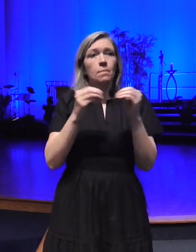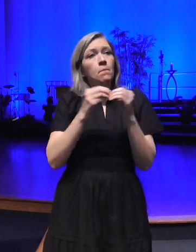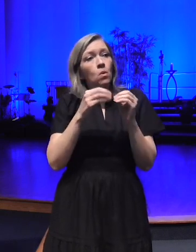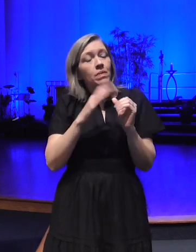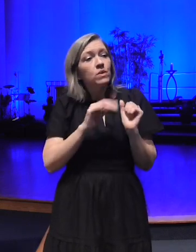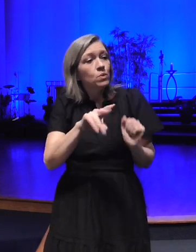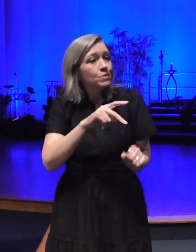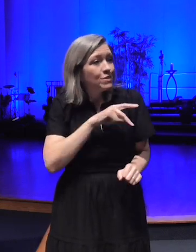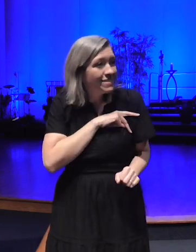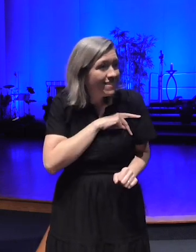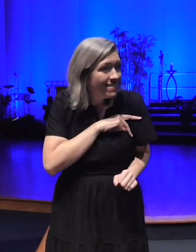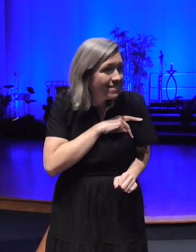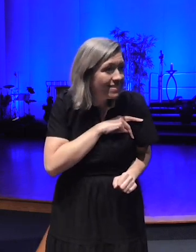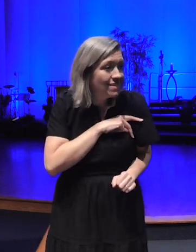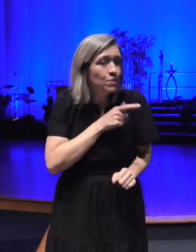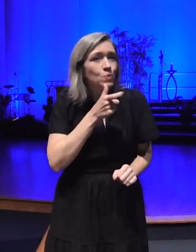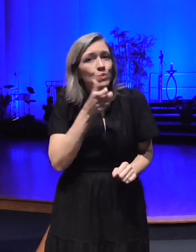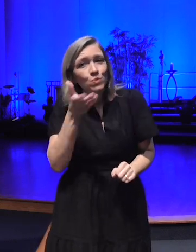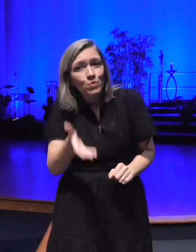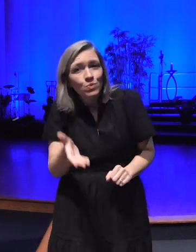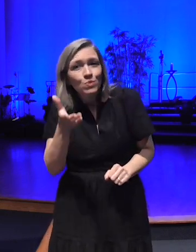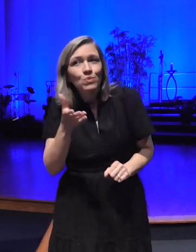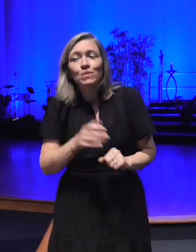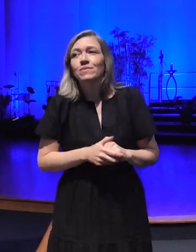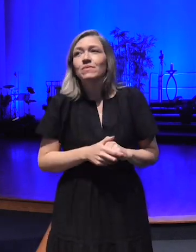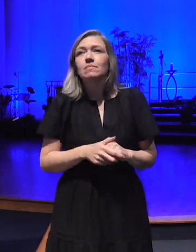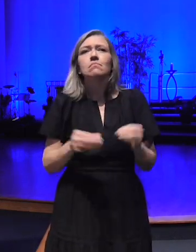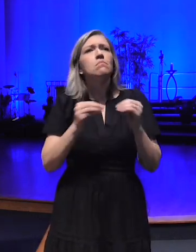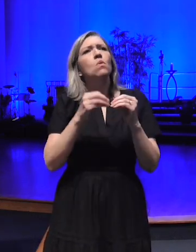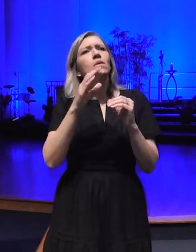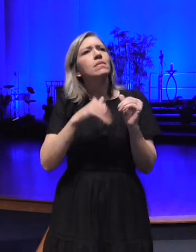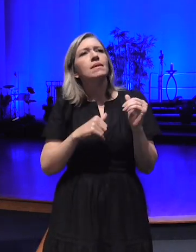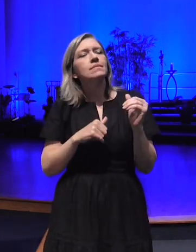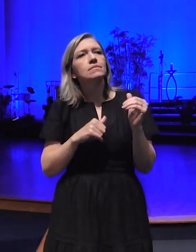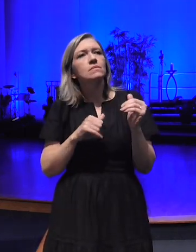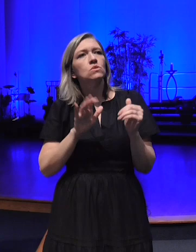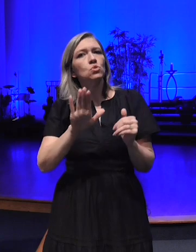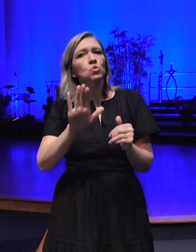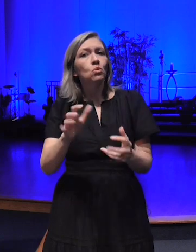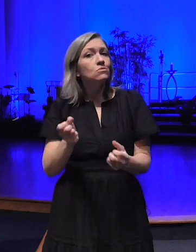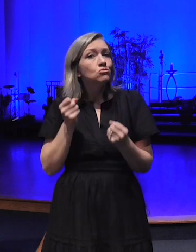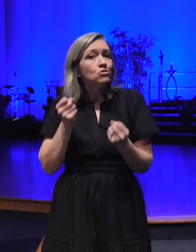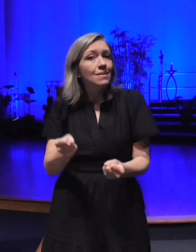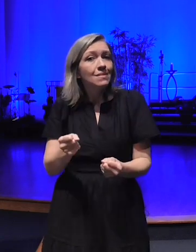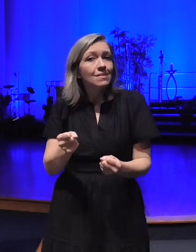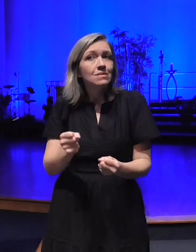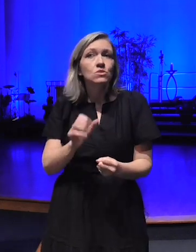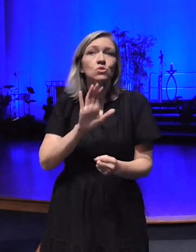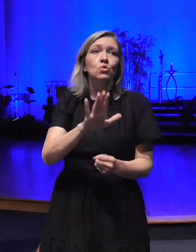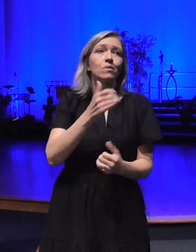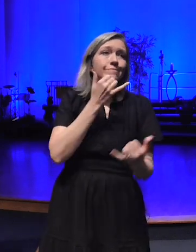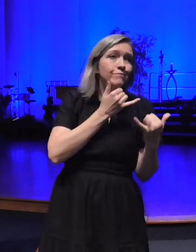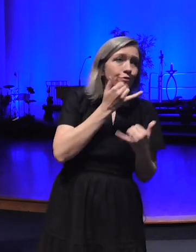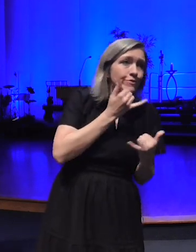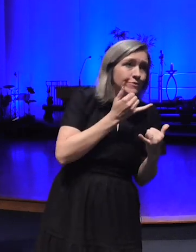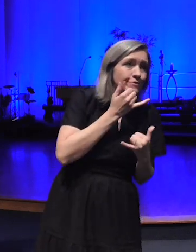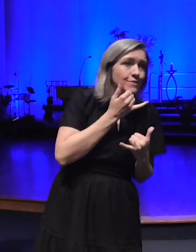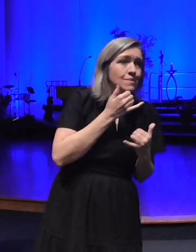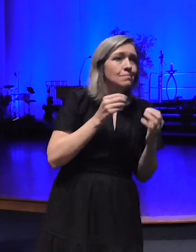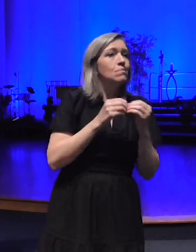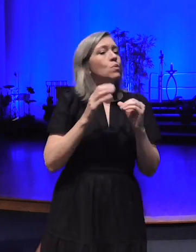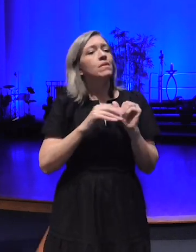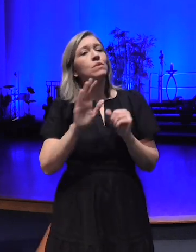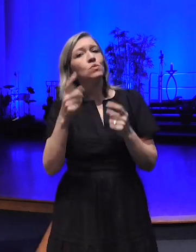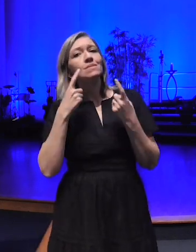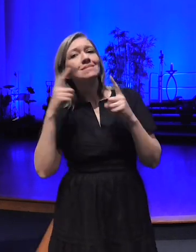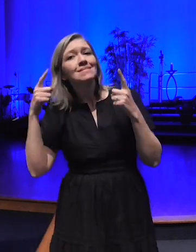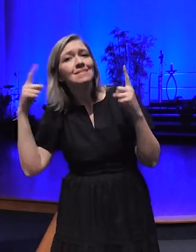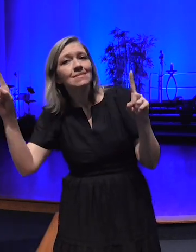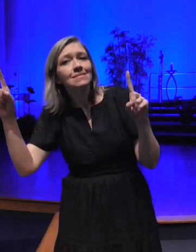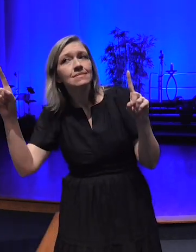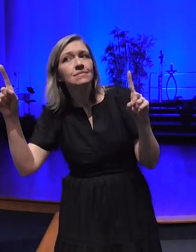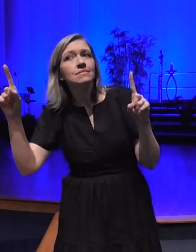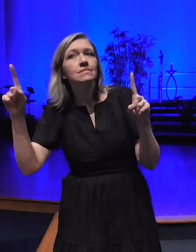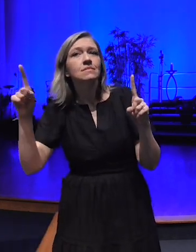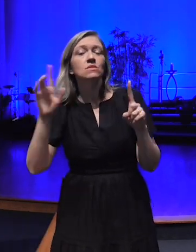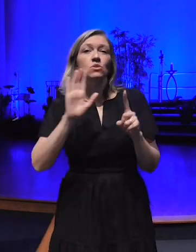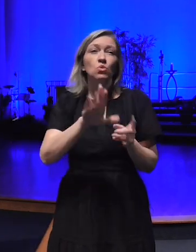opiniones